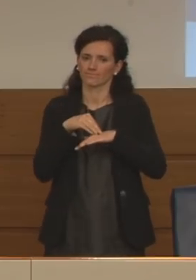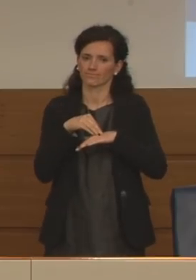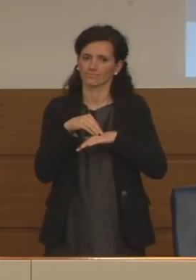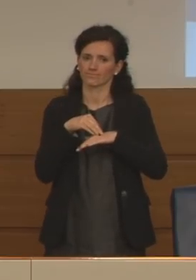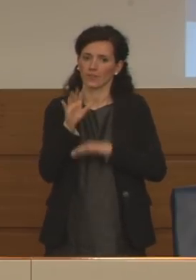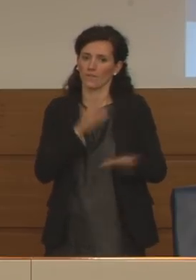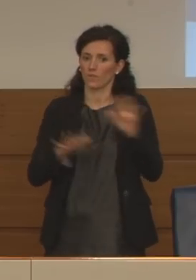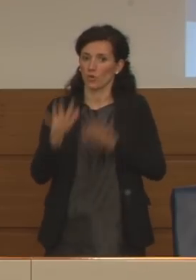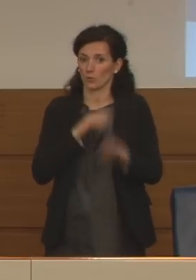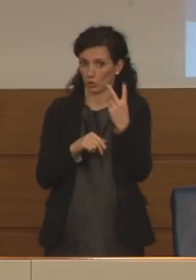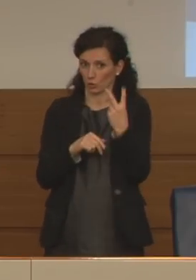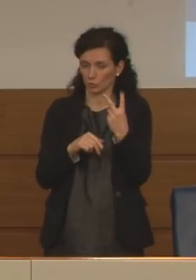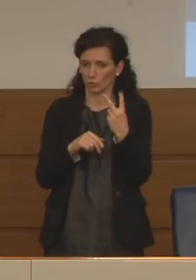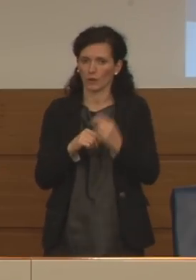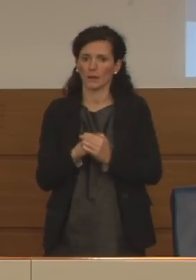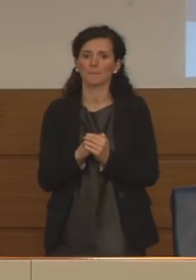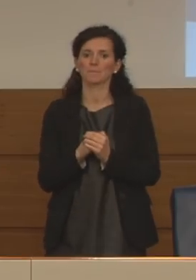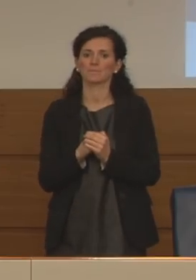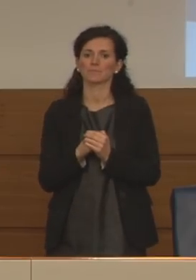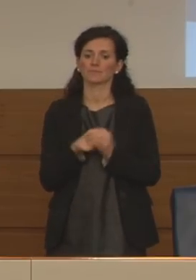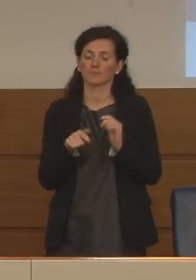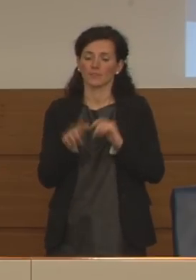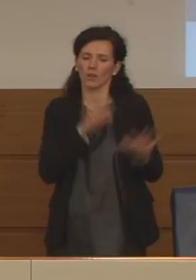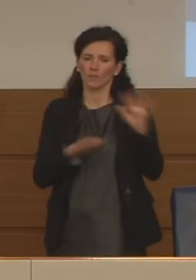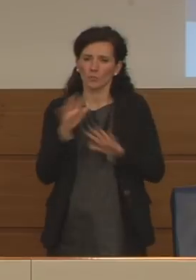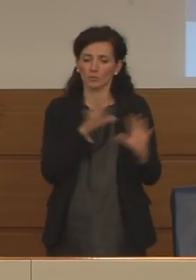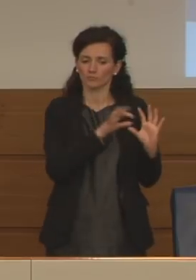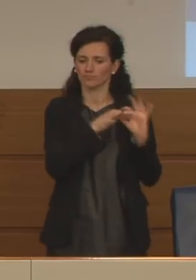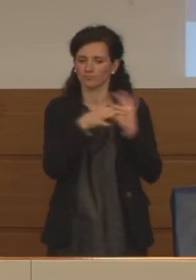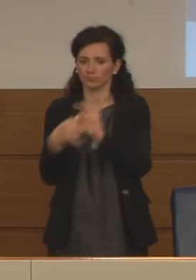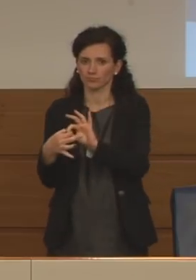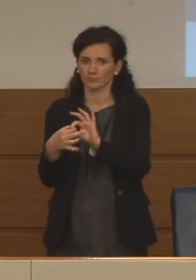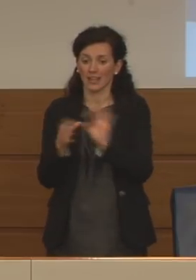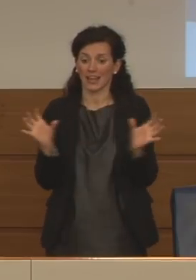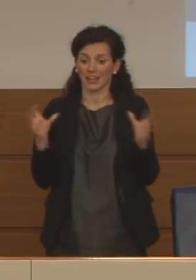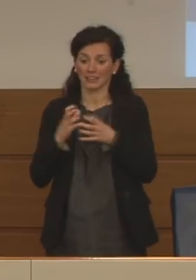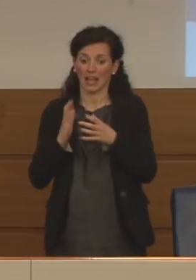correlate alla necessità di avere questa task force presto sul campo.